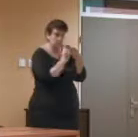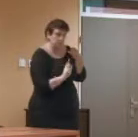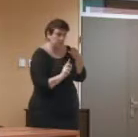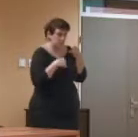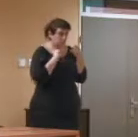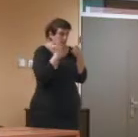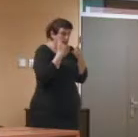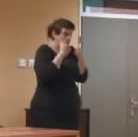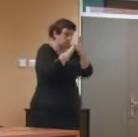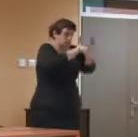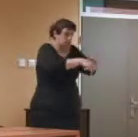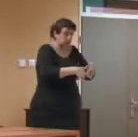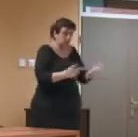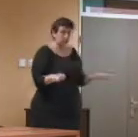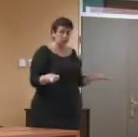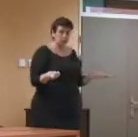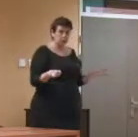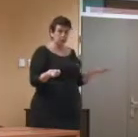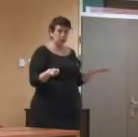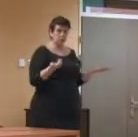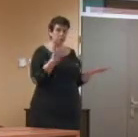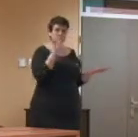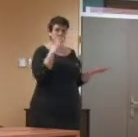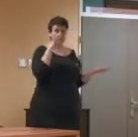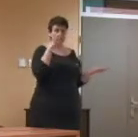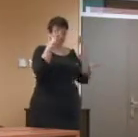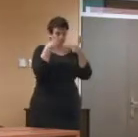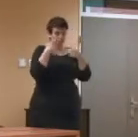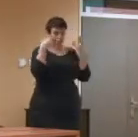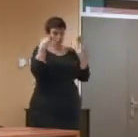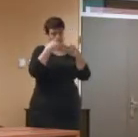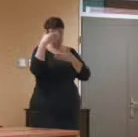después cuando Sergi Pitarch publicó en el diario La Información que